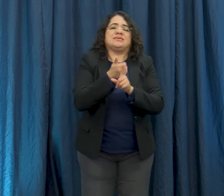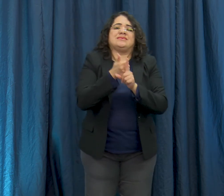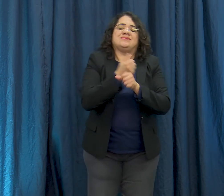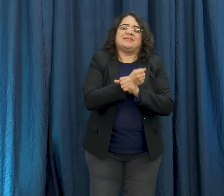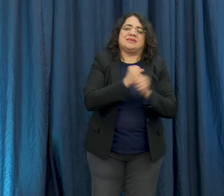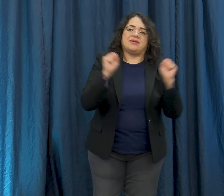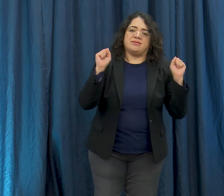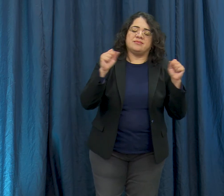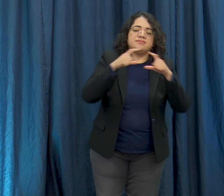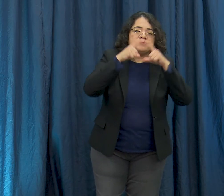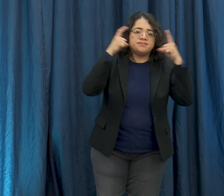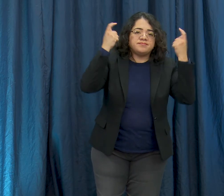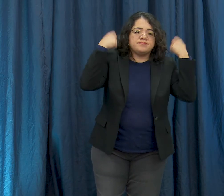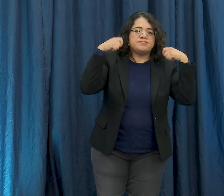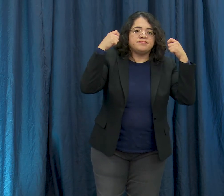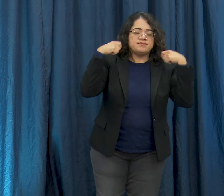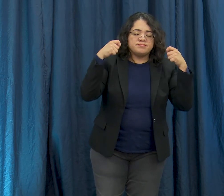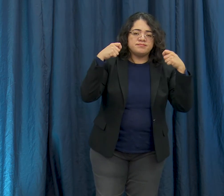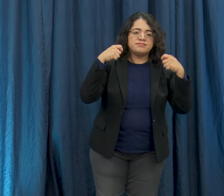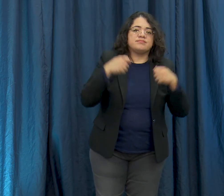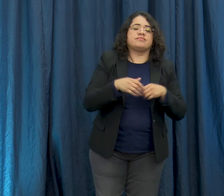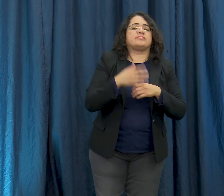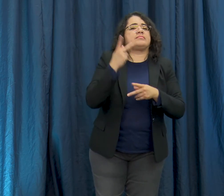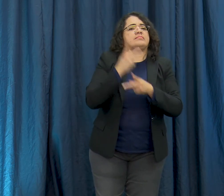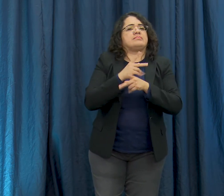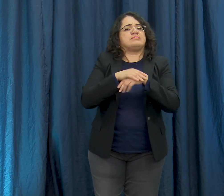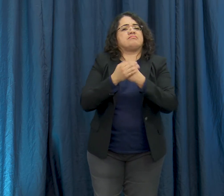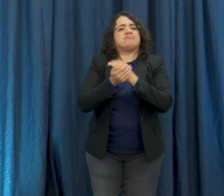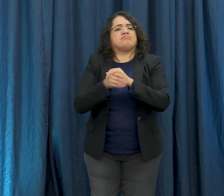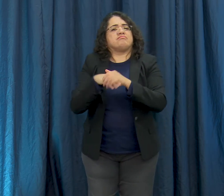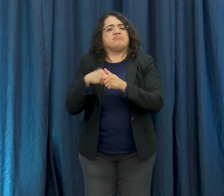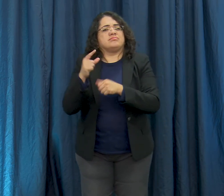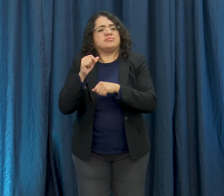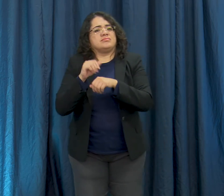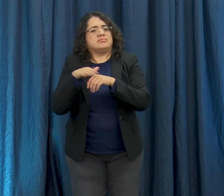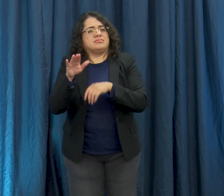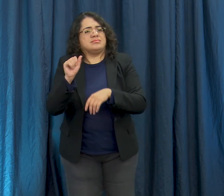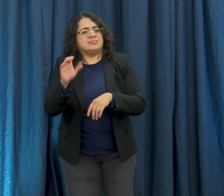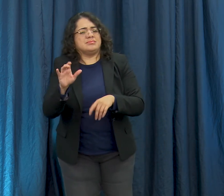recce air L Destin Tammy ento fisico no se Ragunan en grupos any permanece